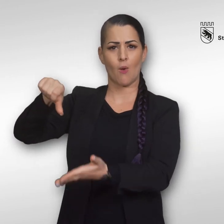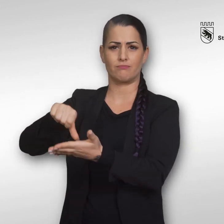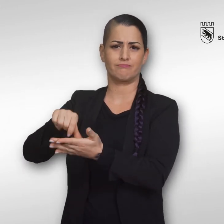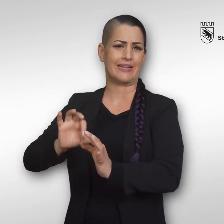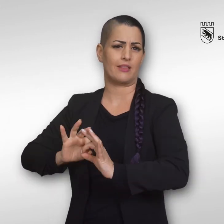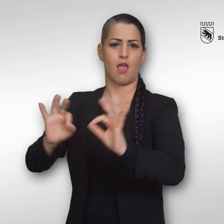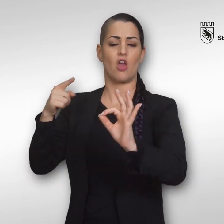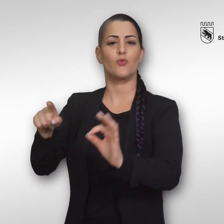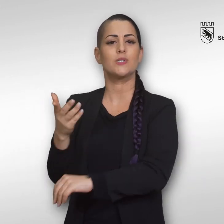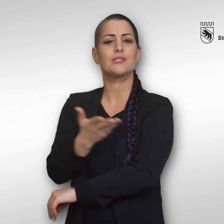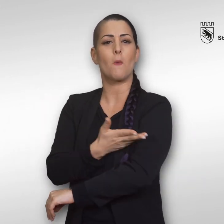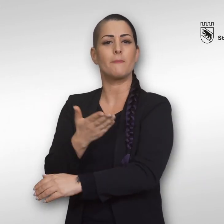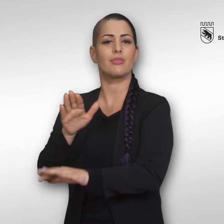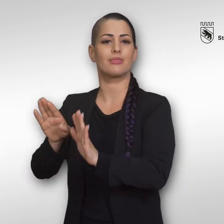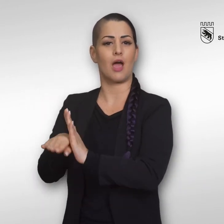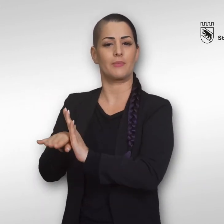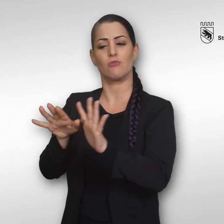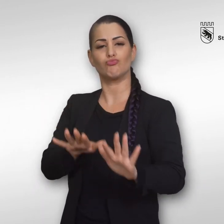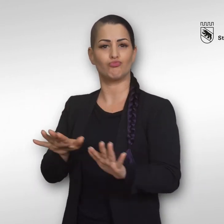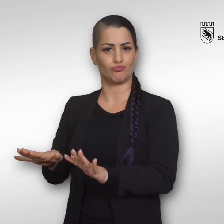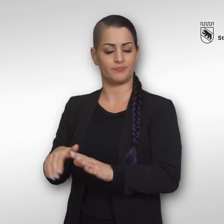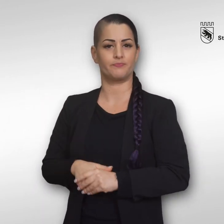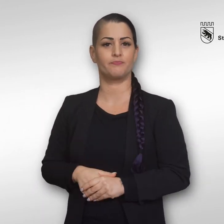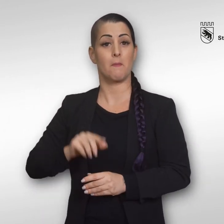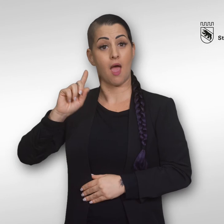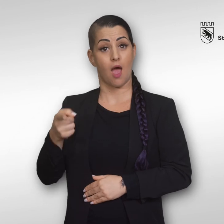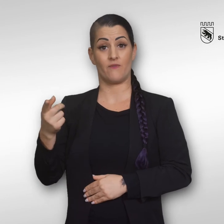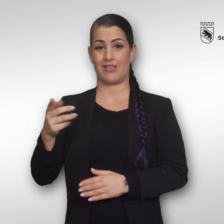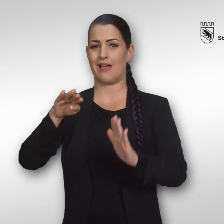und es ist der ideale Ort für einen gemütlichen Sommernachmittag.